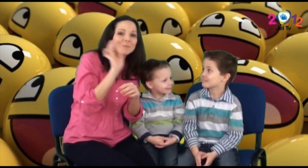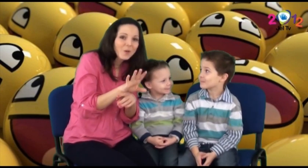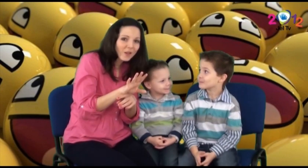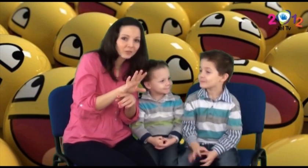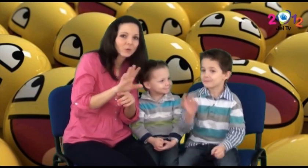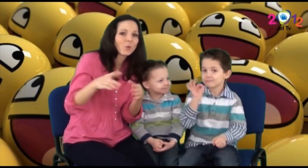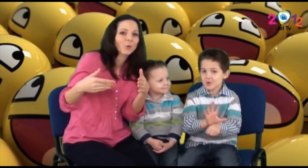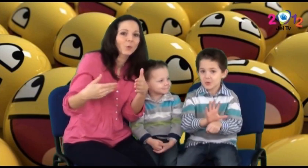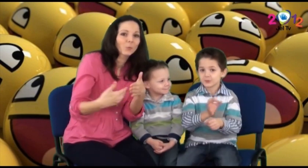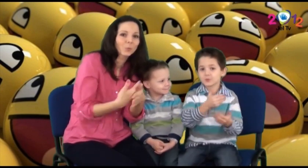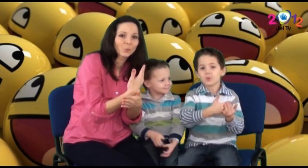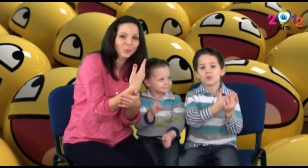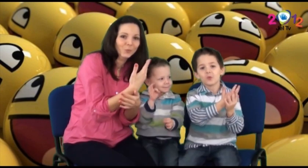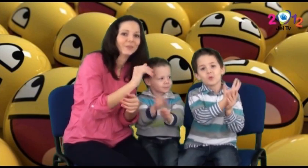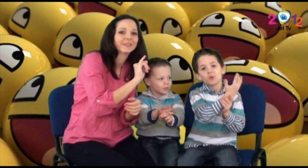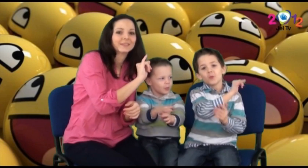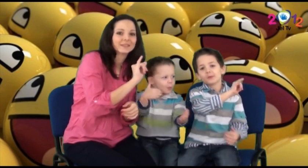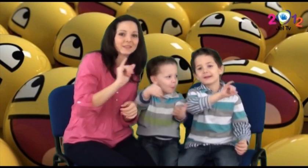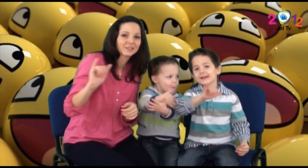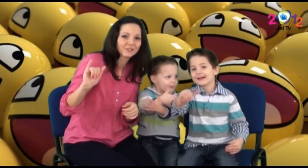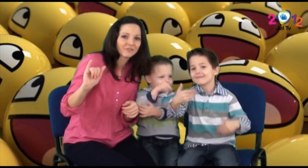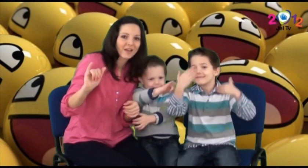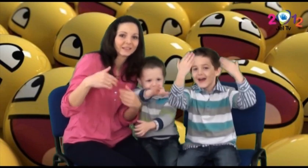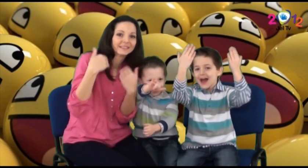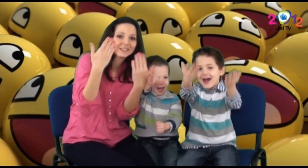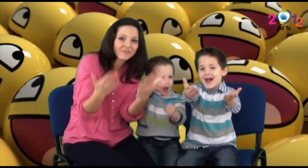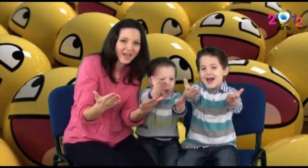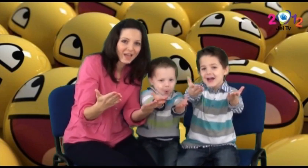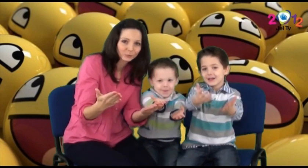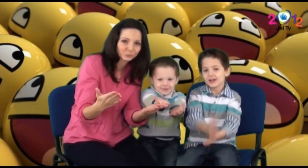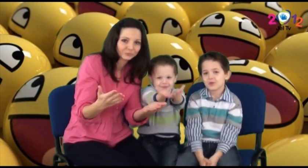Boldog új évet kívánunk!